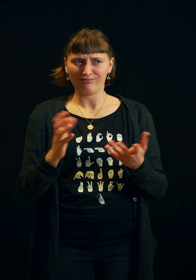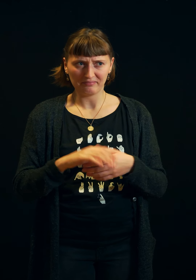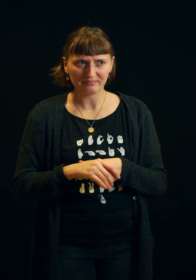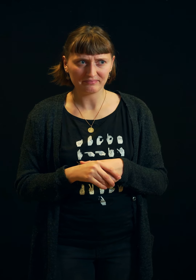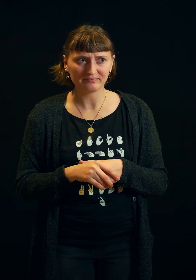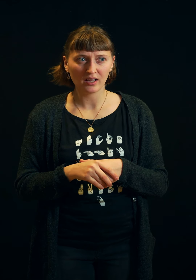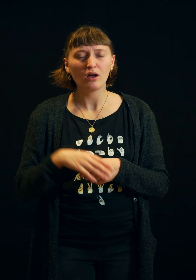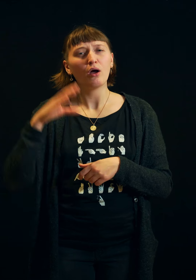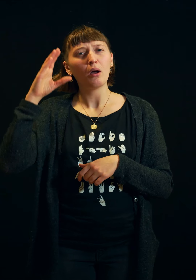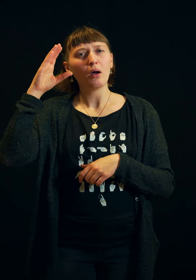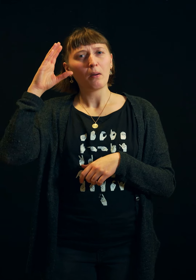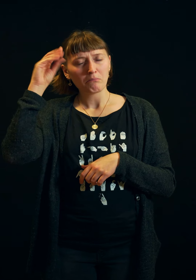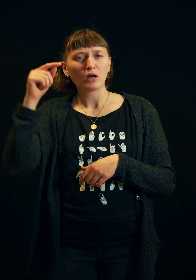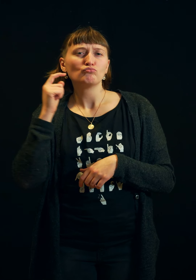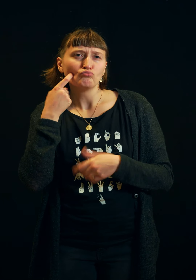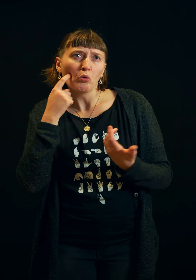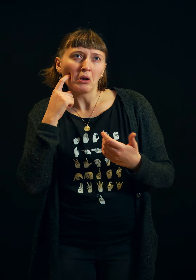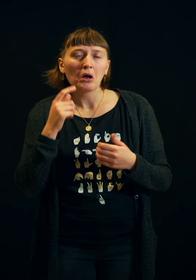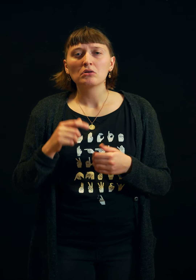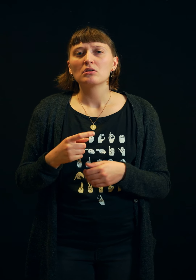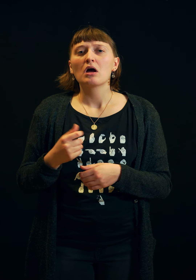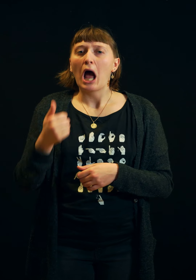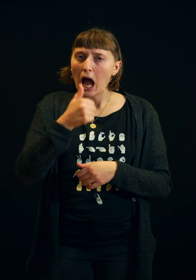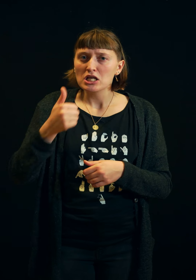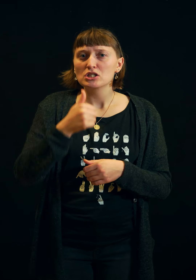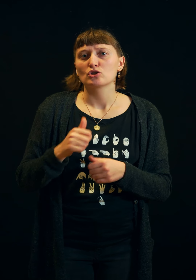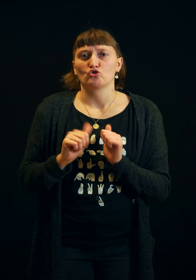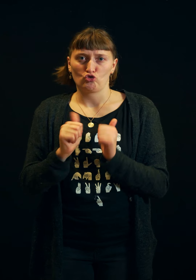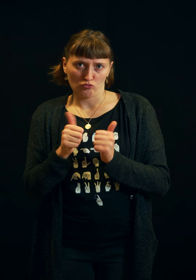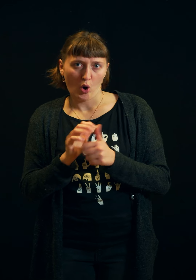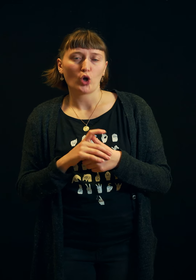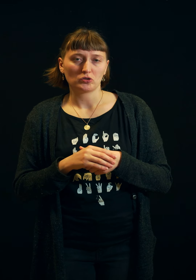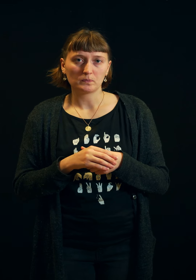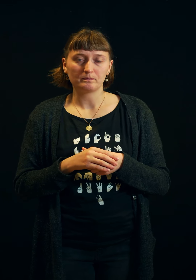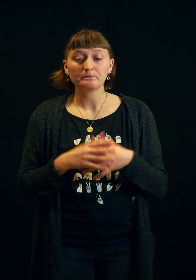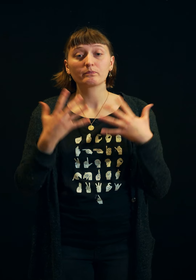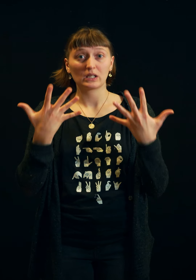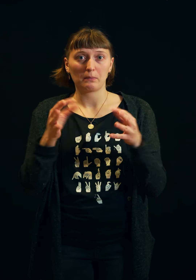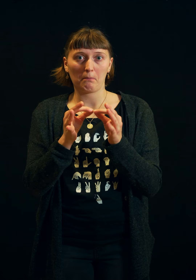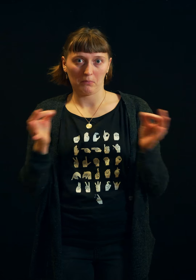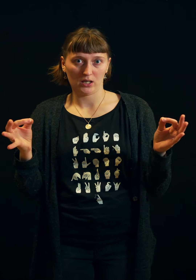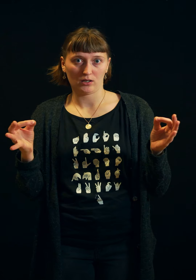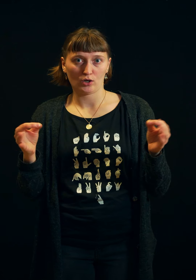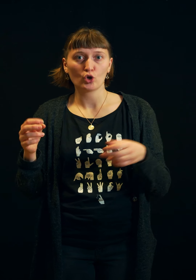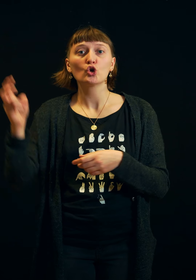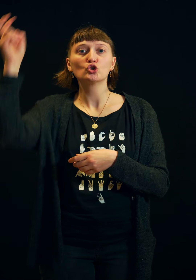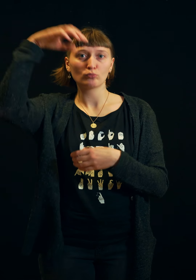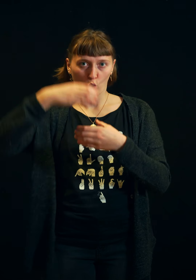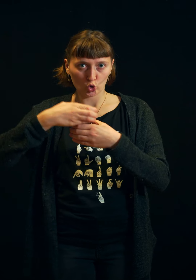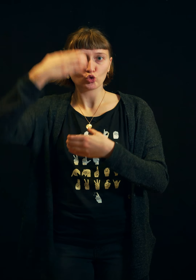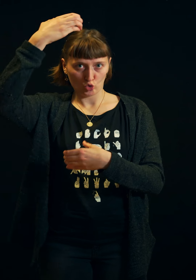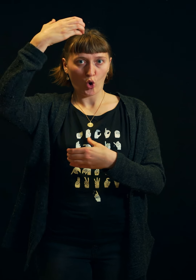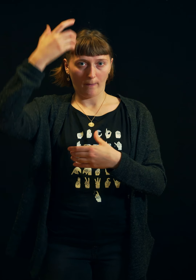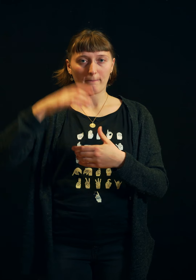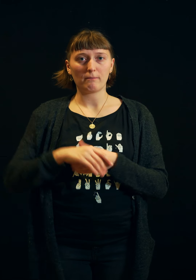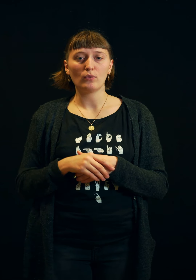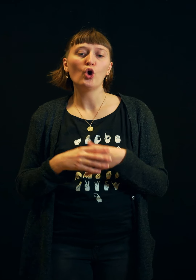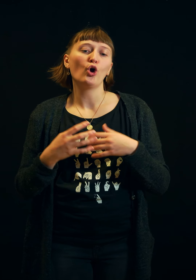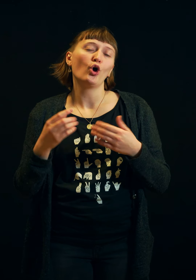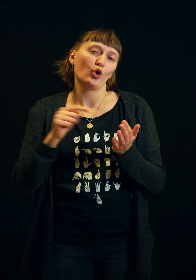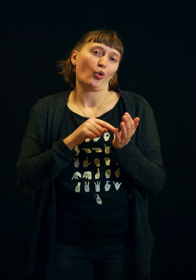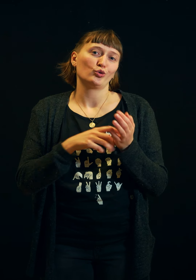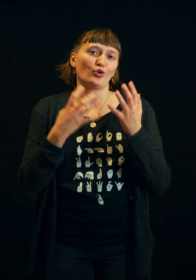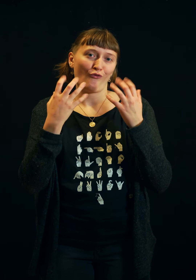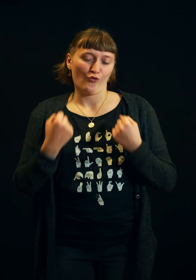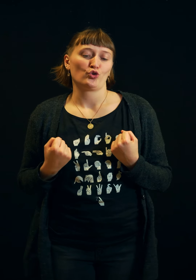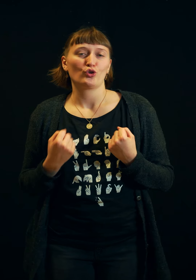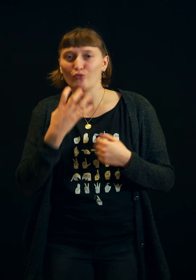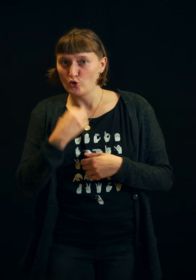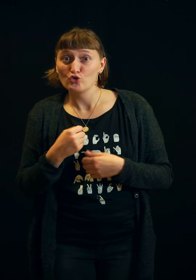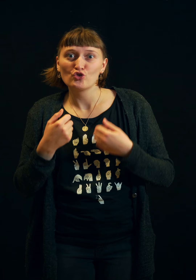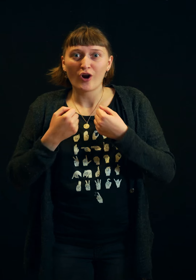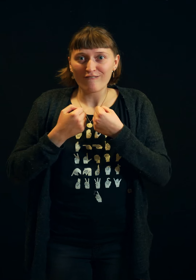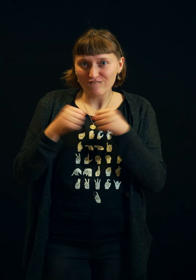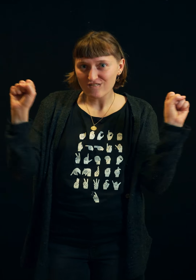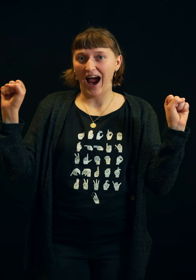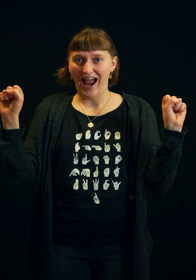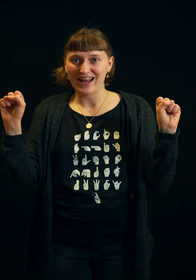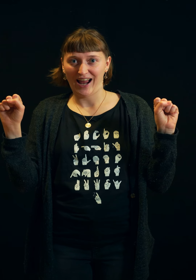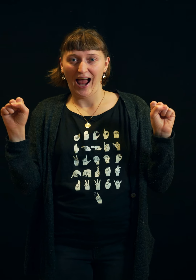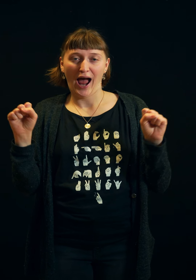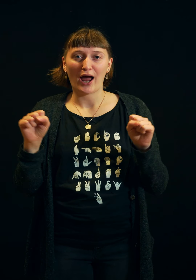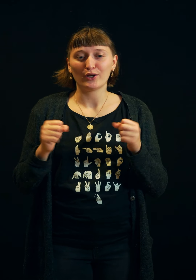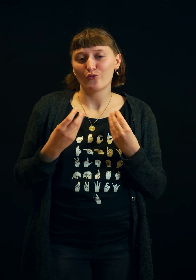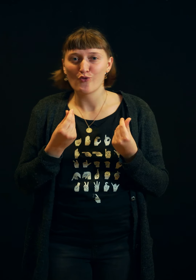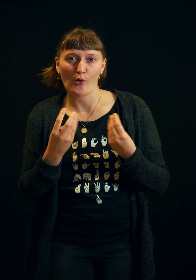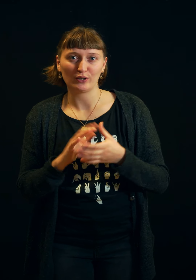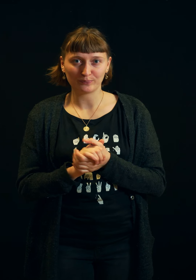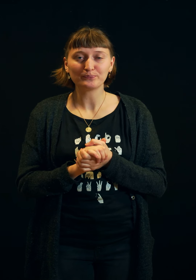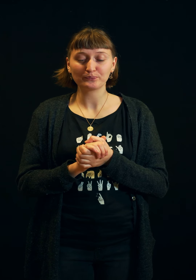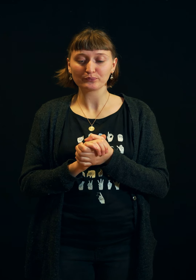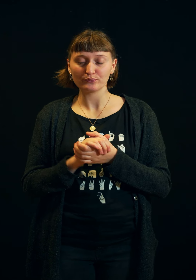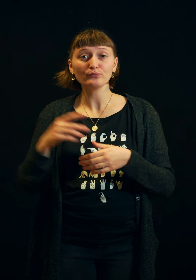Versuchte es mit Sport um als einsamer Recke beim Springen vom Sprungturm die Freiheit zu schmecken,